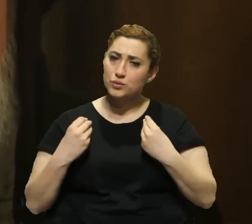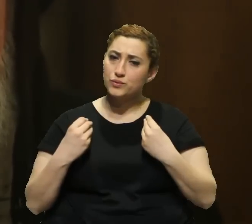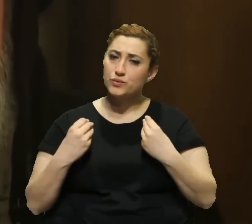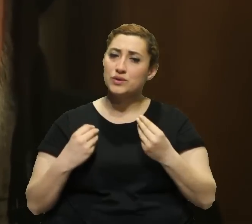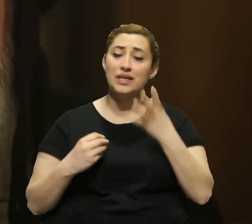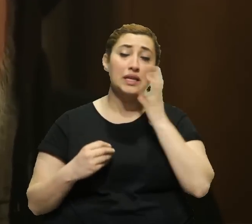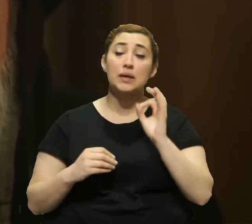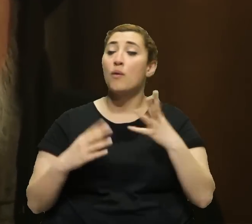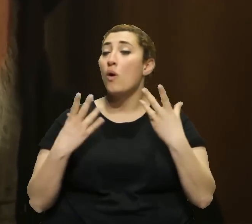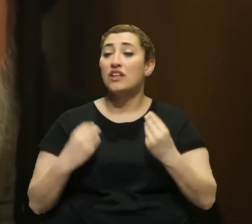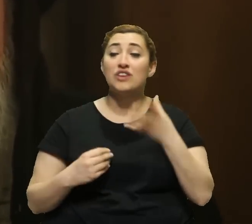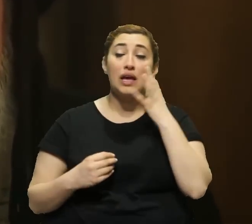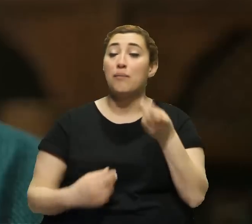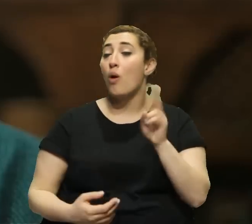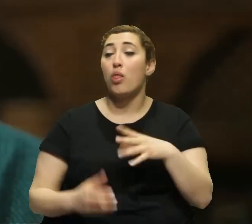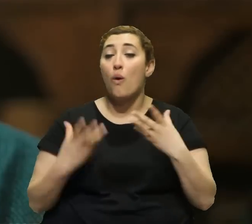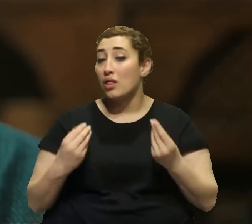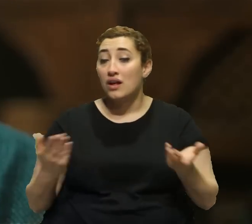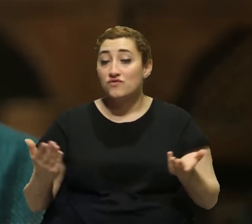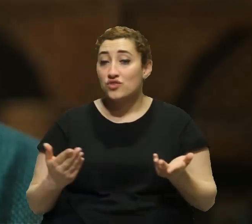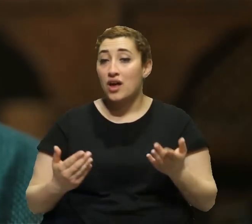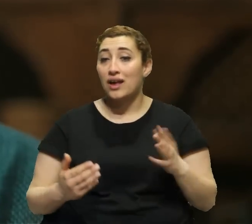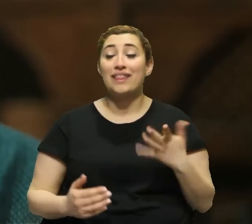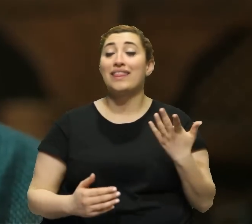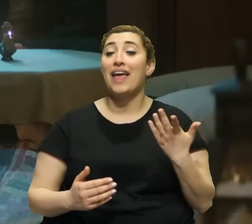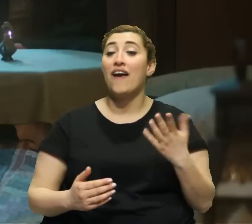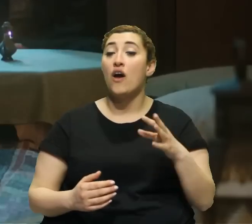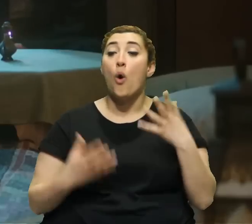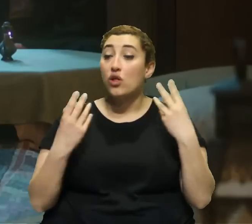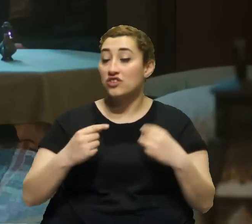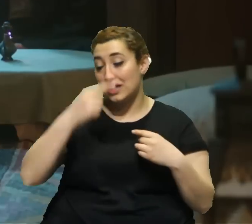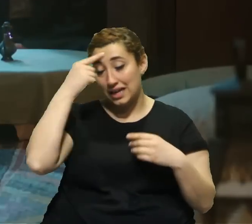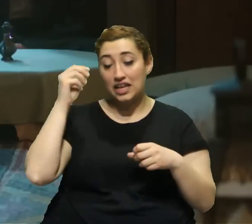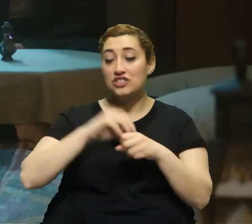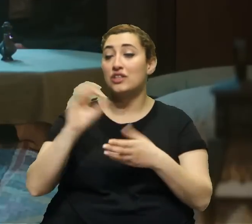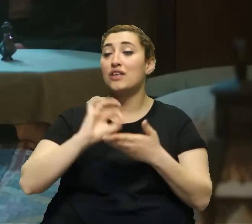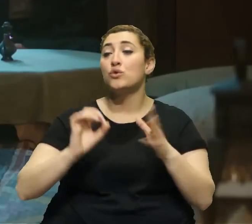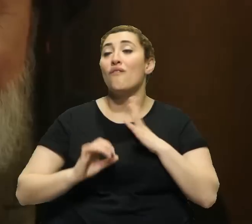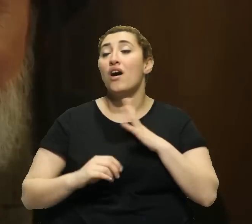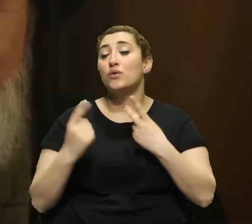Kim ola, kim öle. Ne gelir ise kaderden gelir Yunus'um.